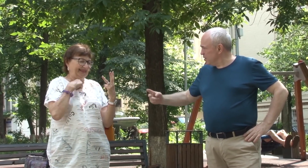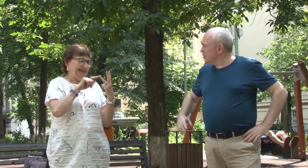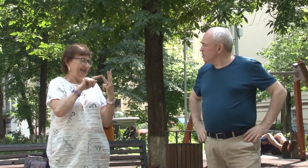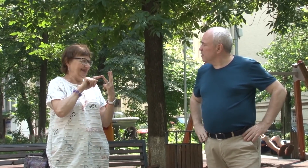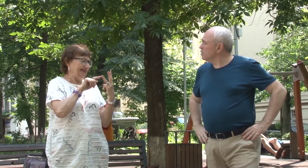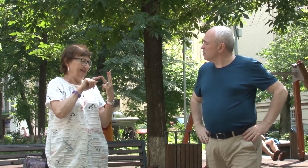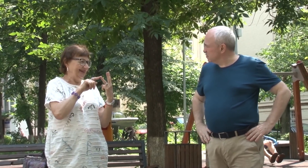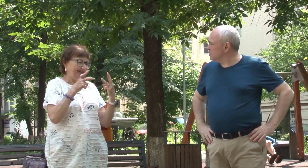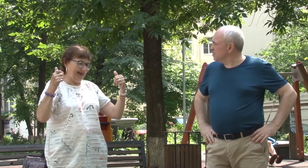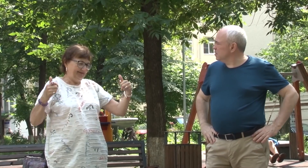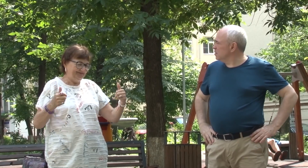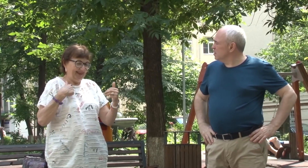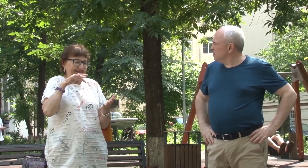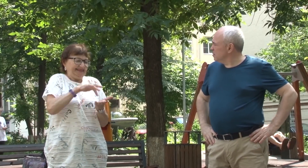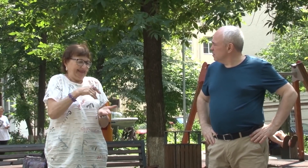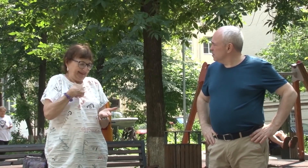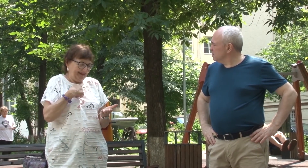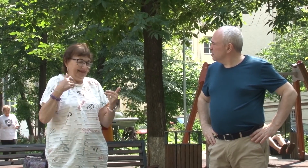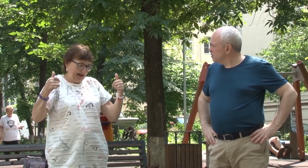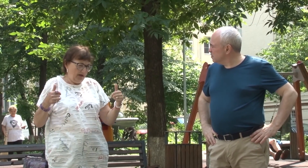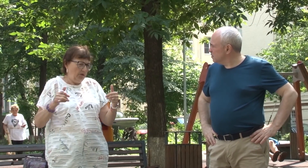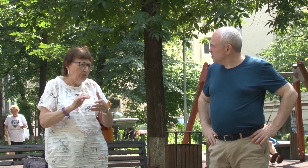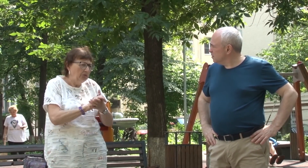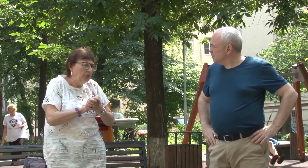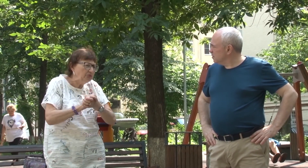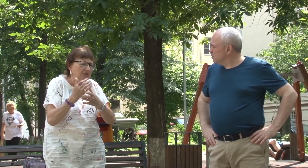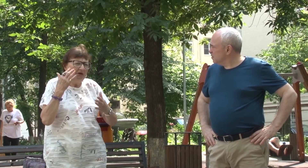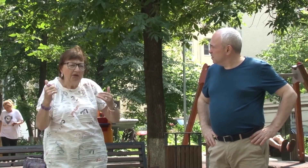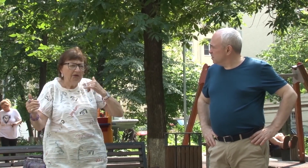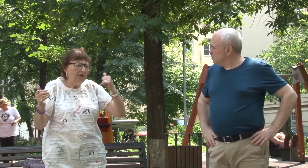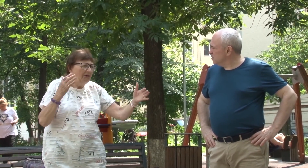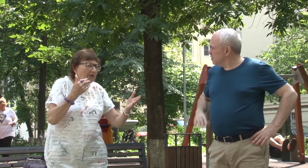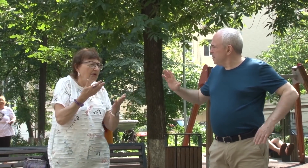из трех – в центре. Дружили…